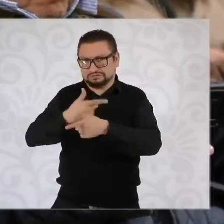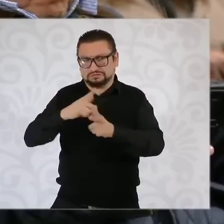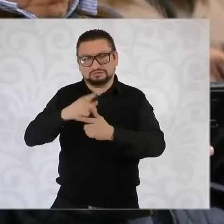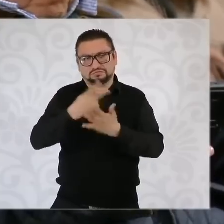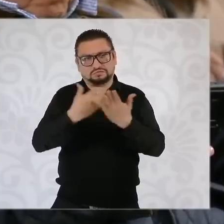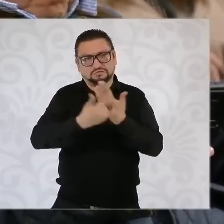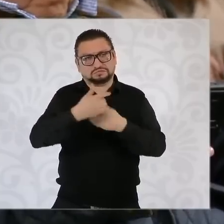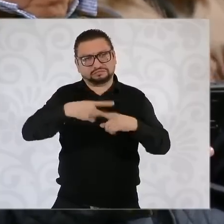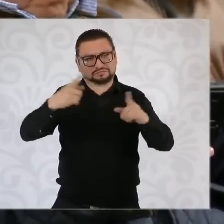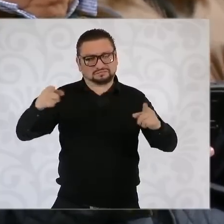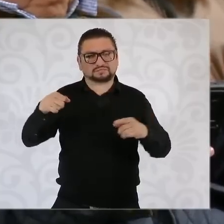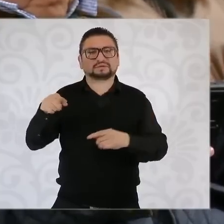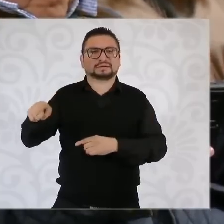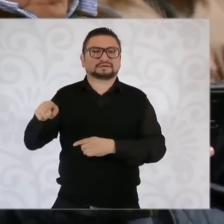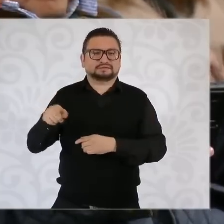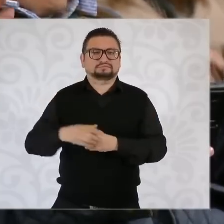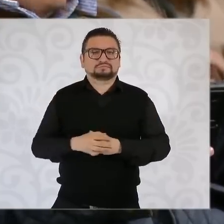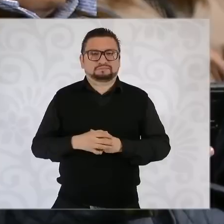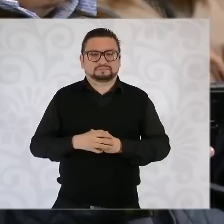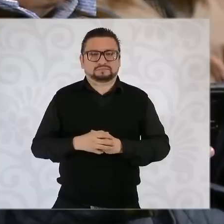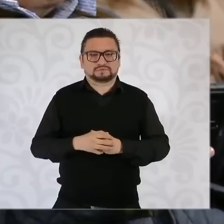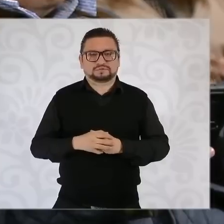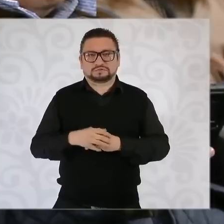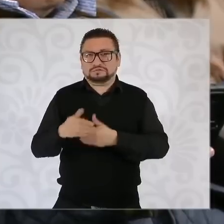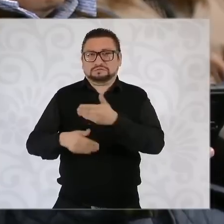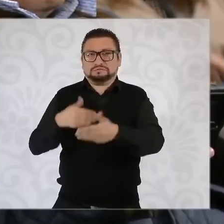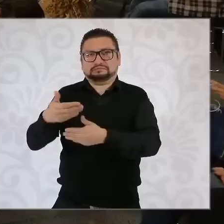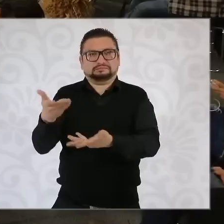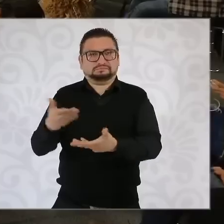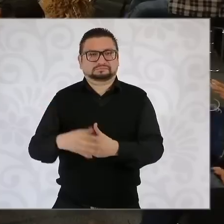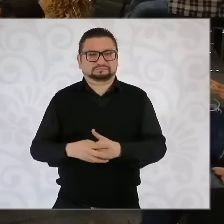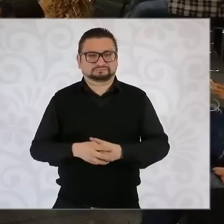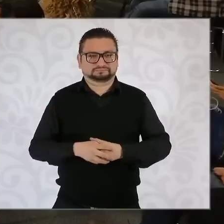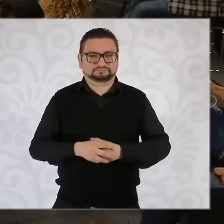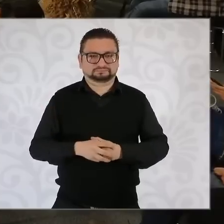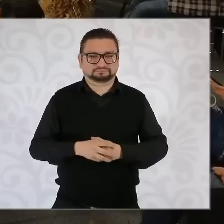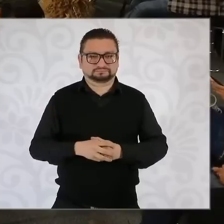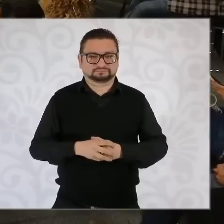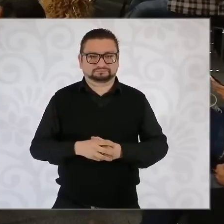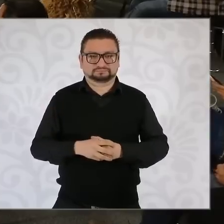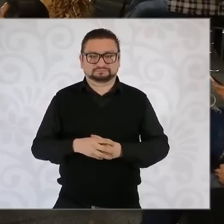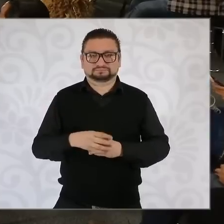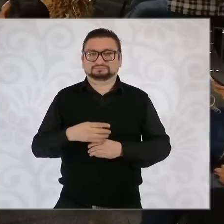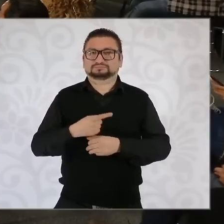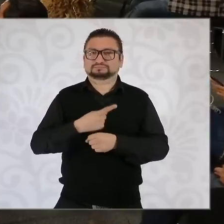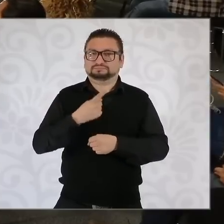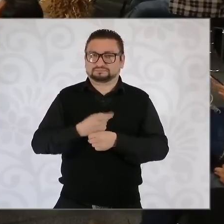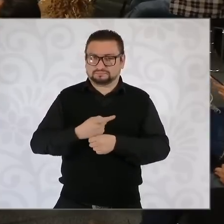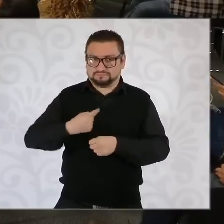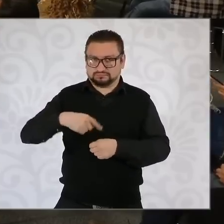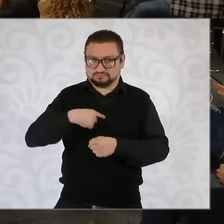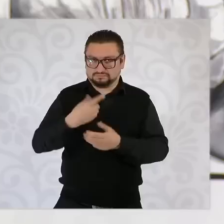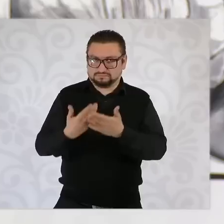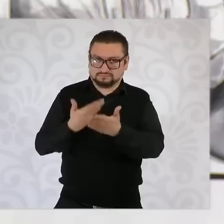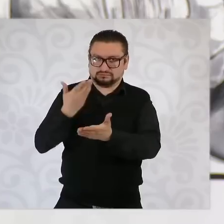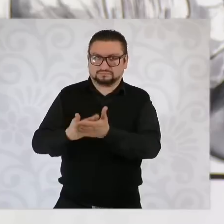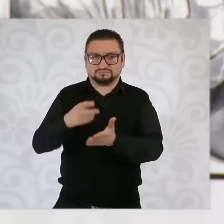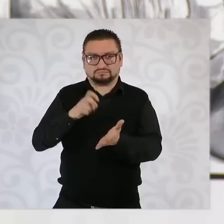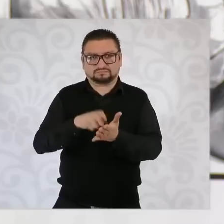está encabezando que además va de Avanzada primero vamos a enviar el de la Reforma de